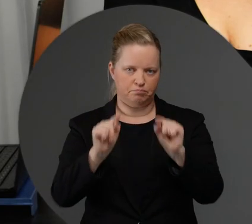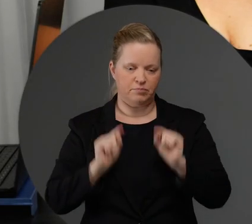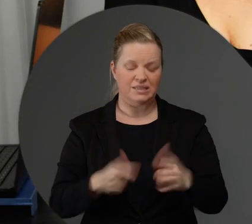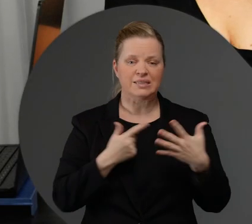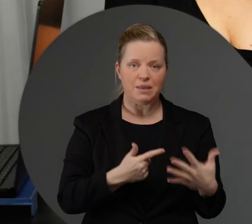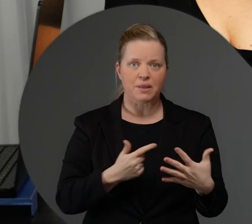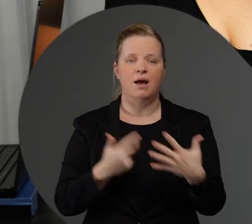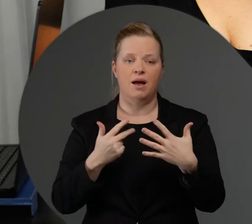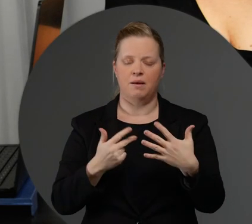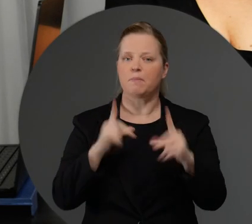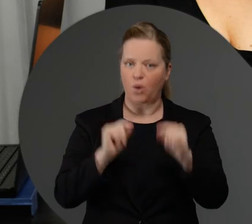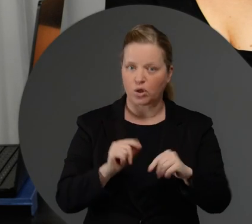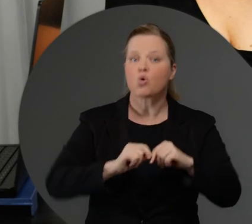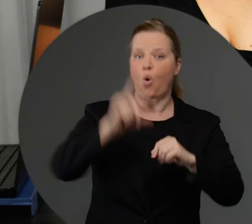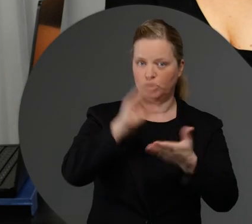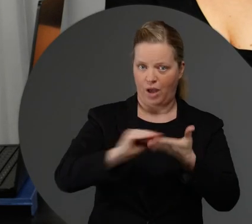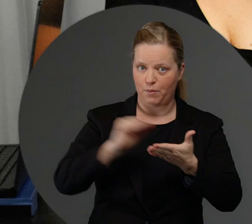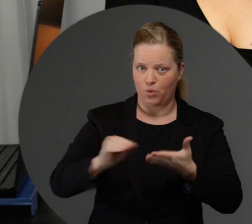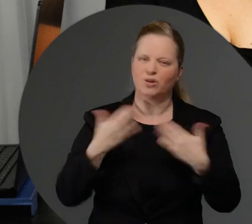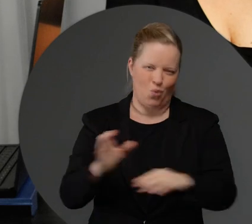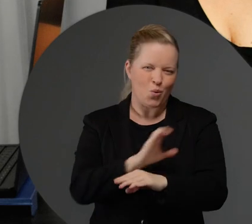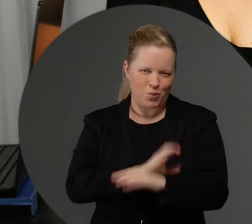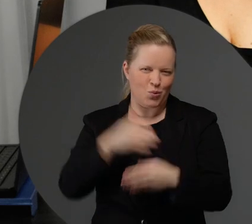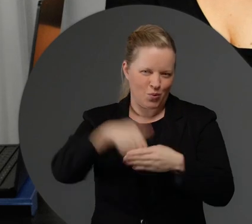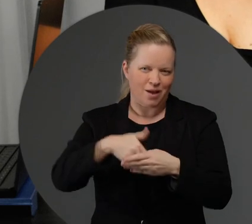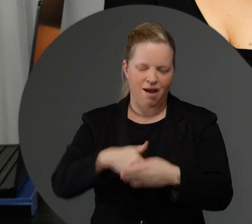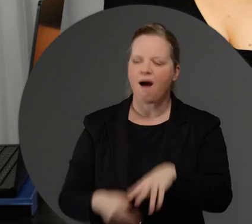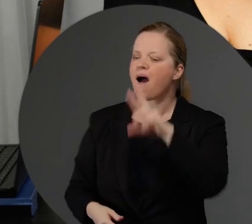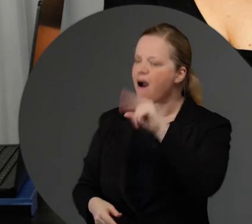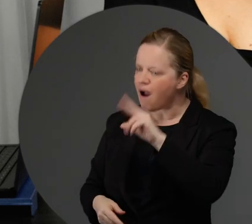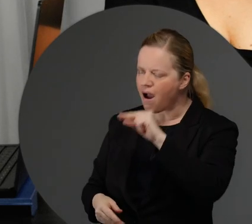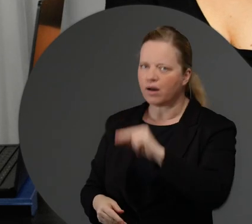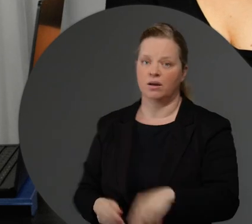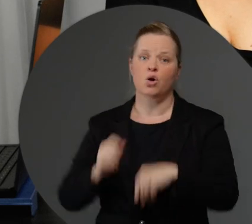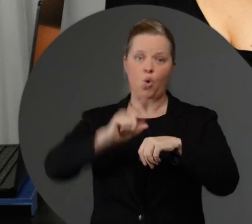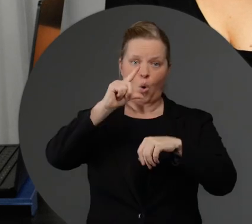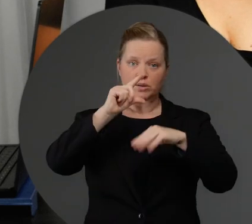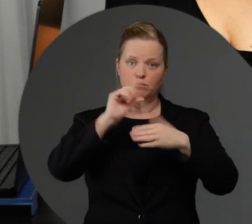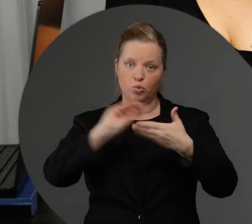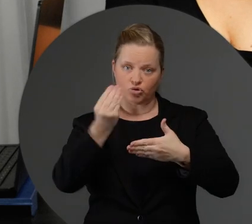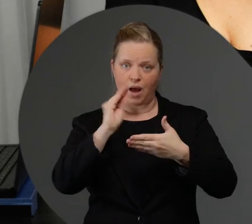Punkt sieben am Computer dient der Großschreibung, also hat dann ein Großbuchstabe den Punkt sieben noch dazu.